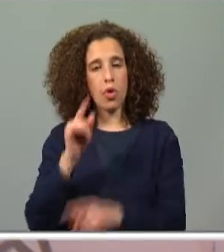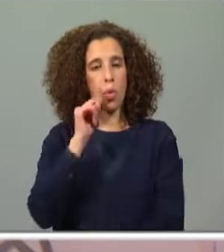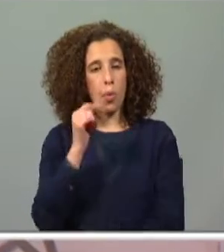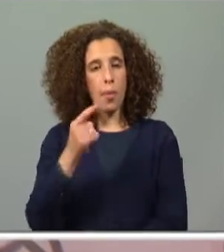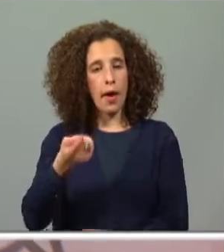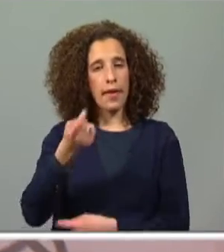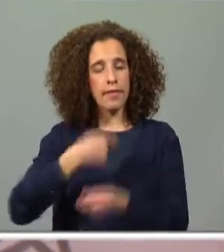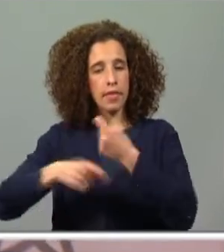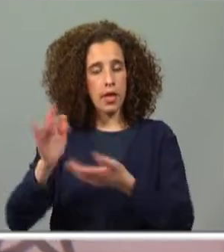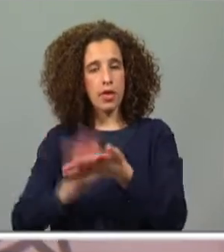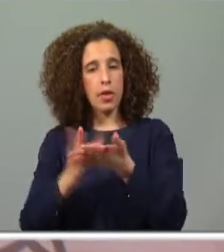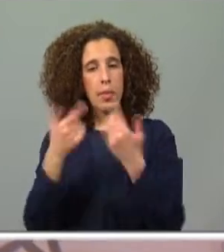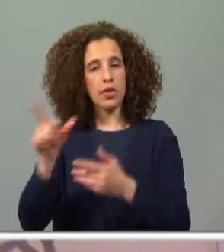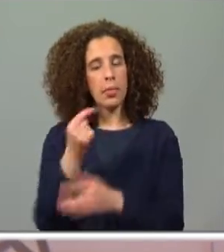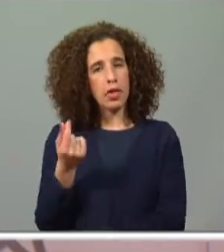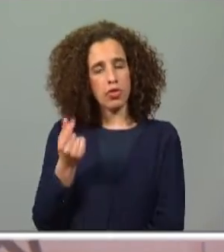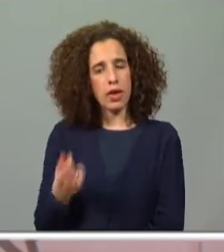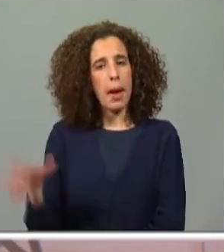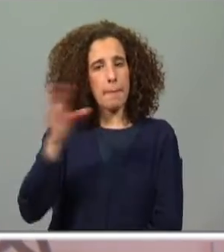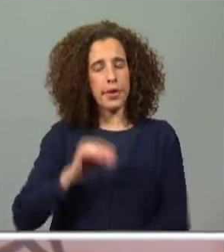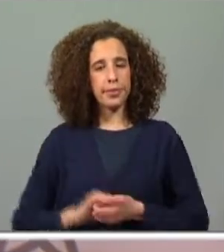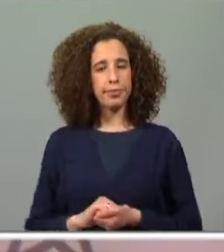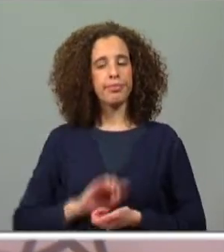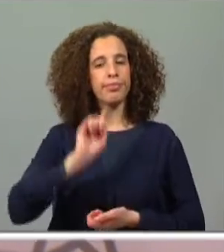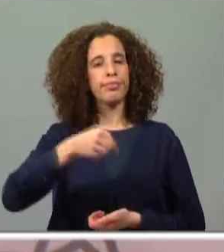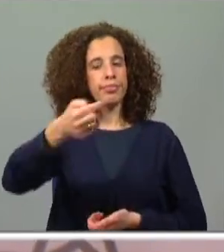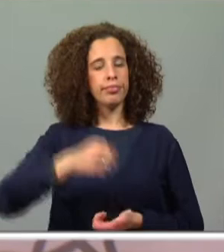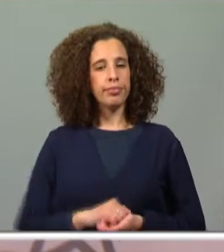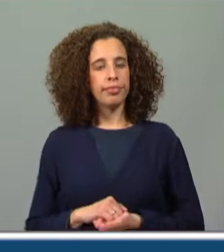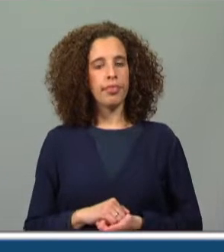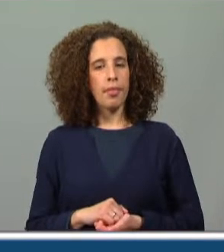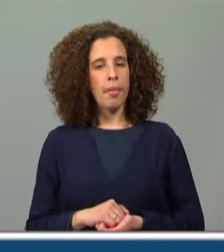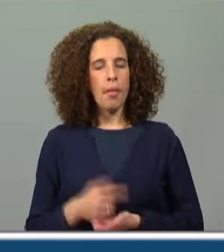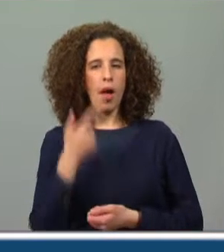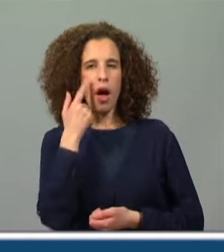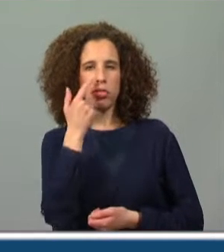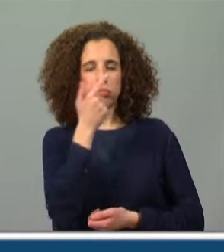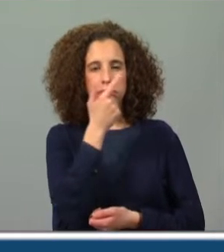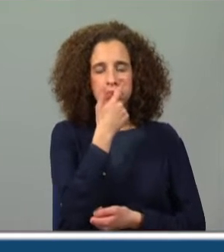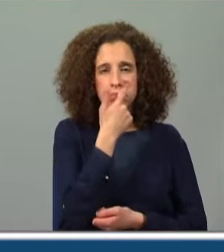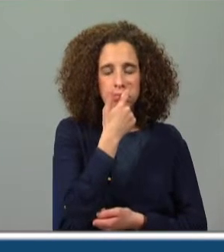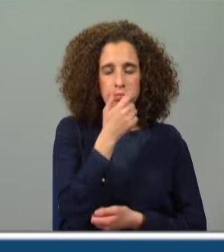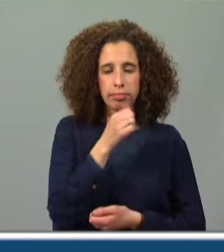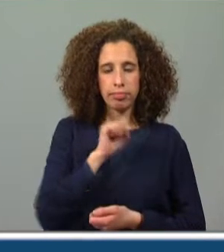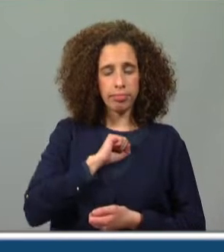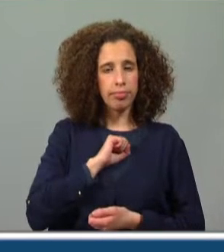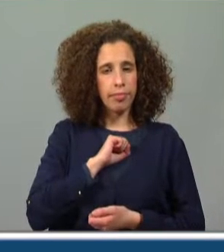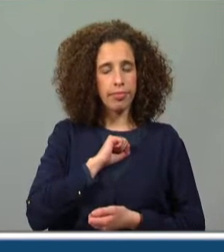porque era mais avastada depois repara olhando bem para os meus olhos 因為它更廣泛然後修復它直視我的眼睛